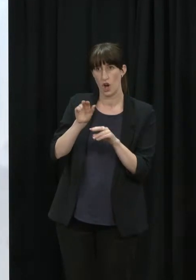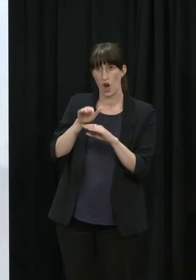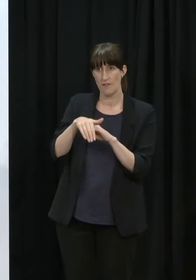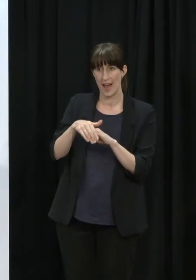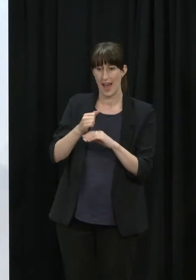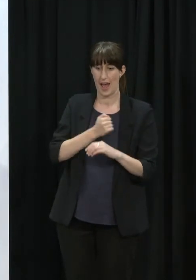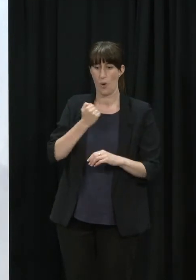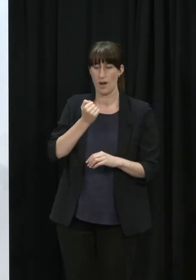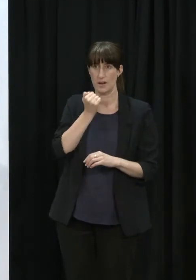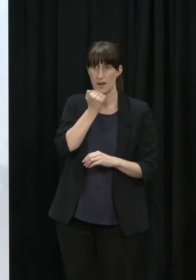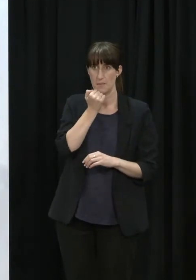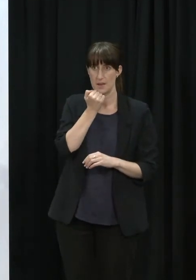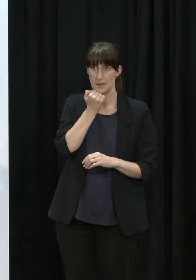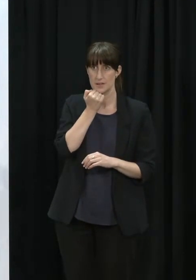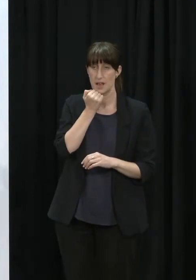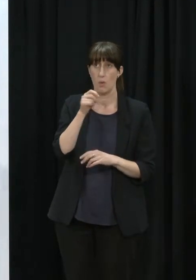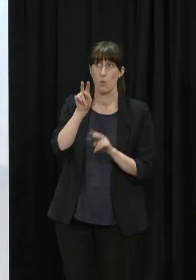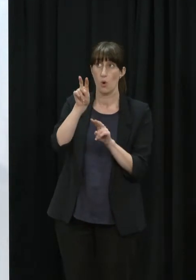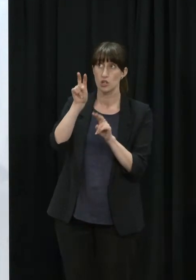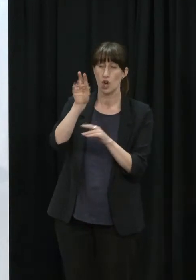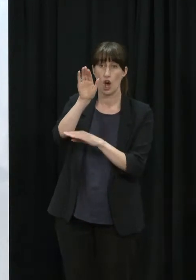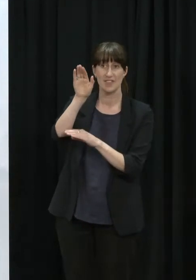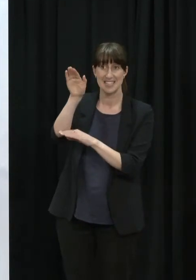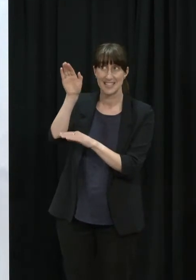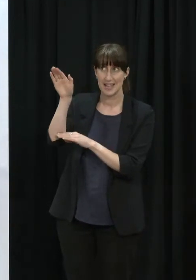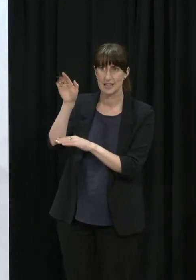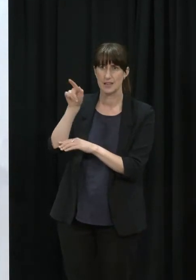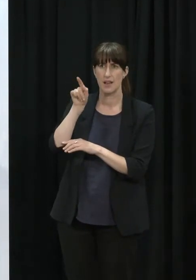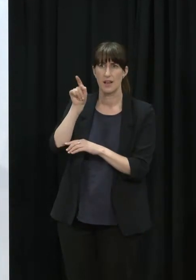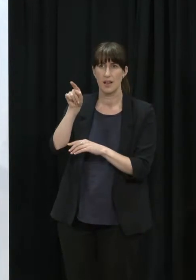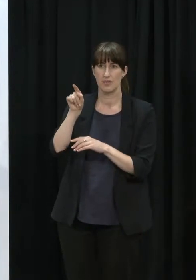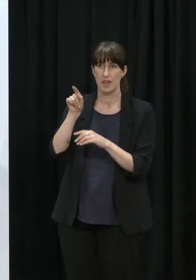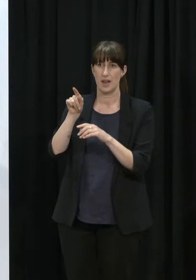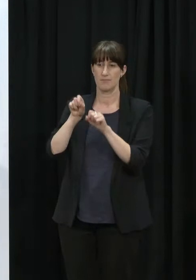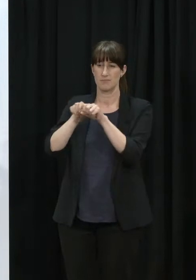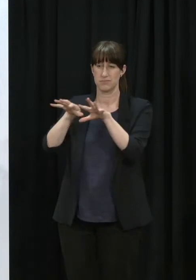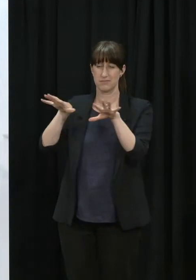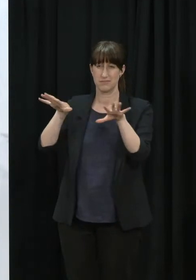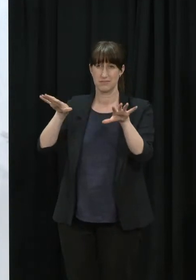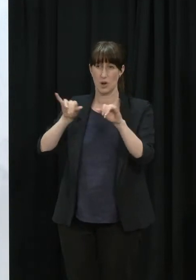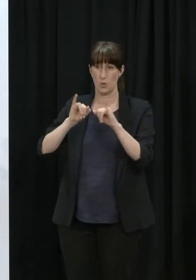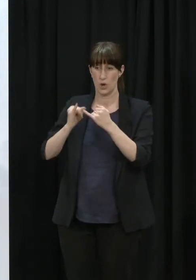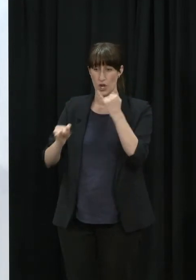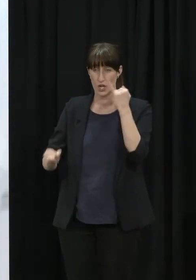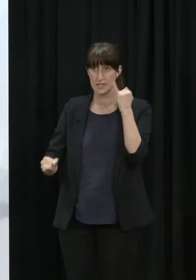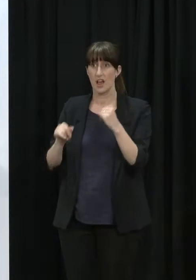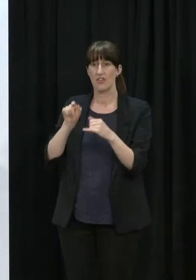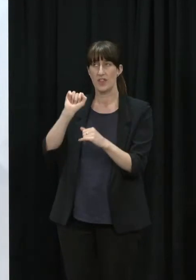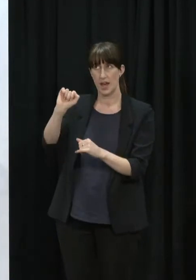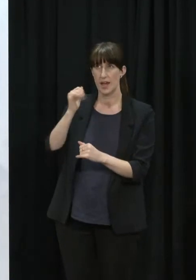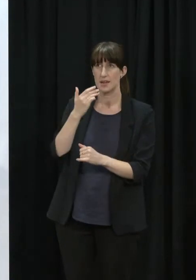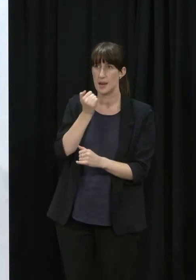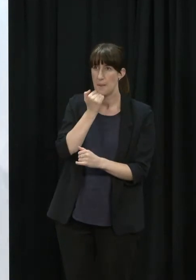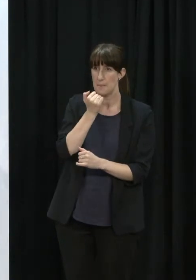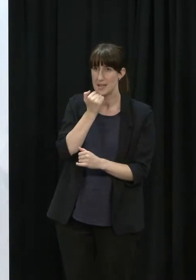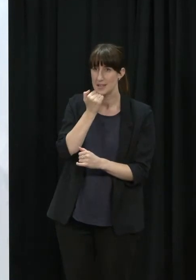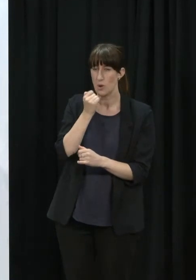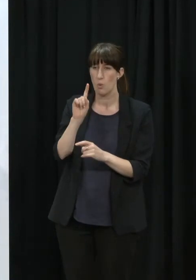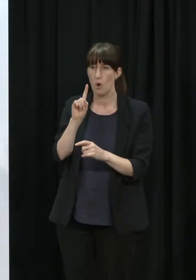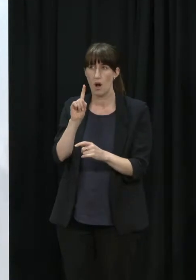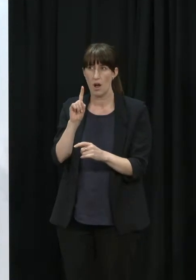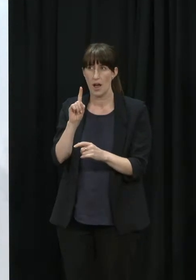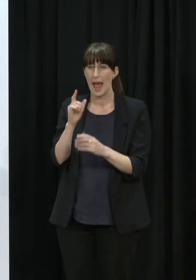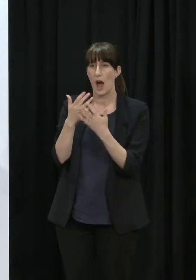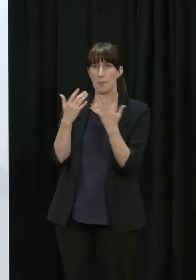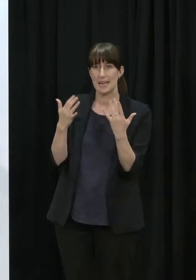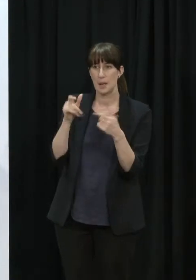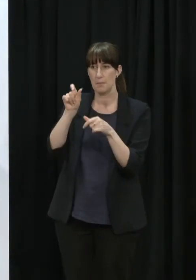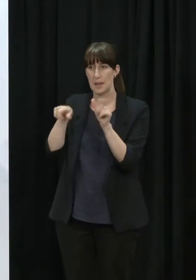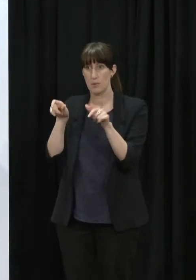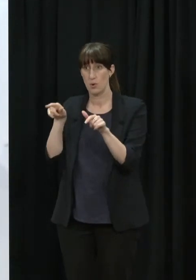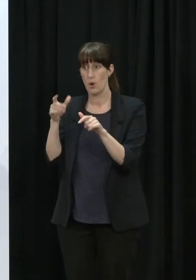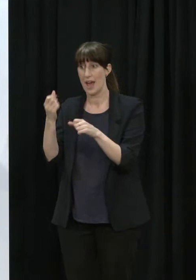hua ki te aukati.